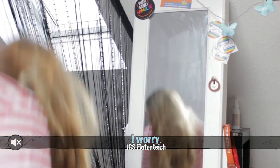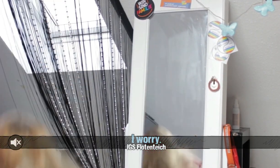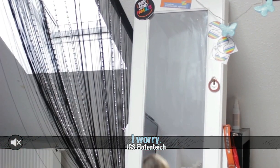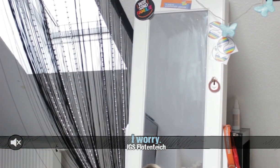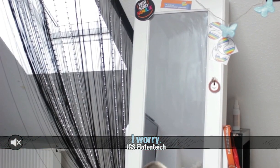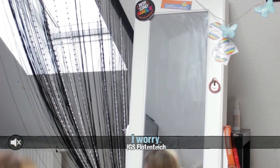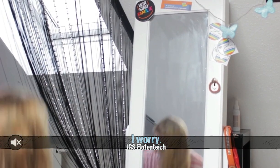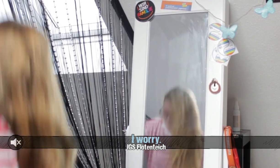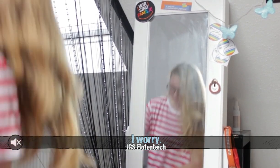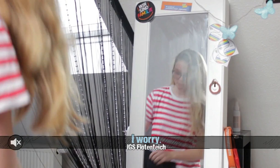Wie wäre es damit?